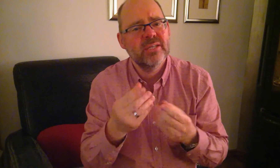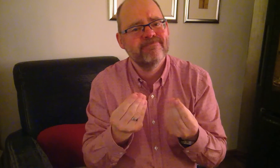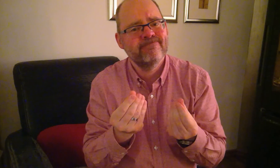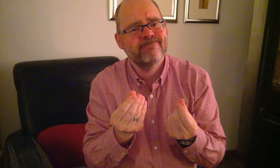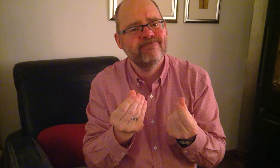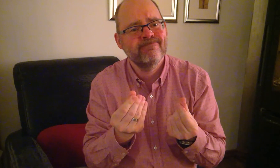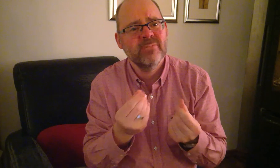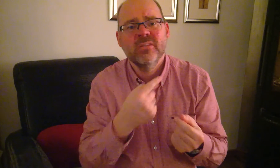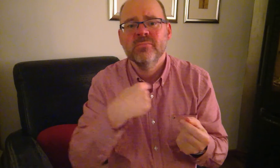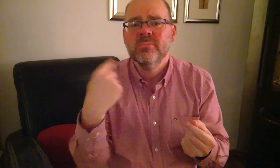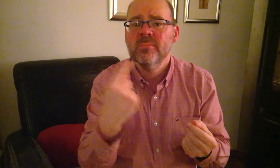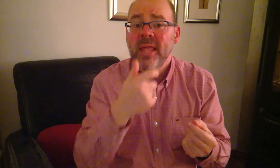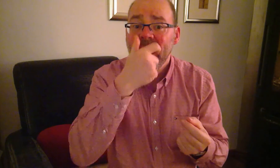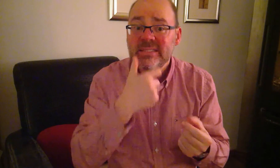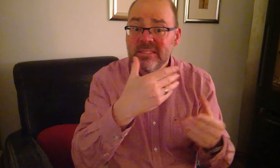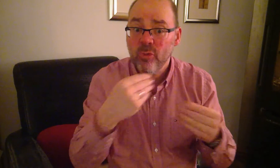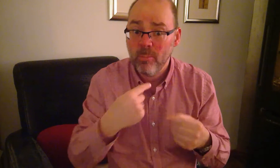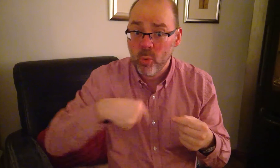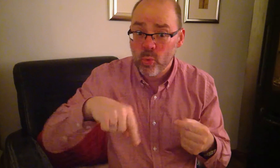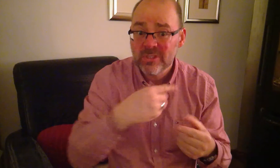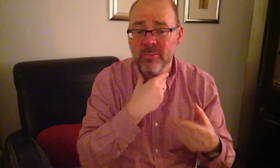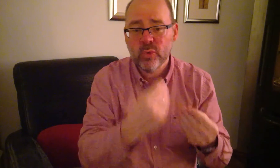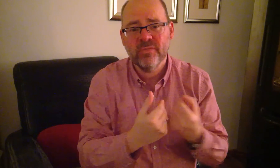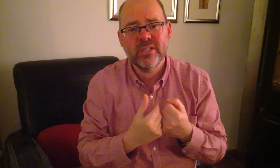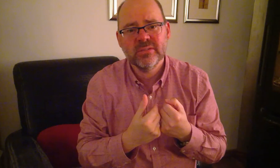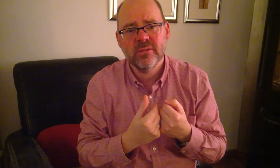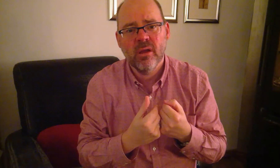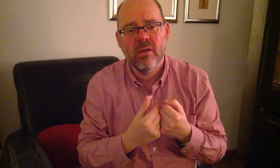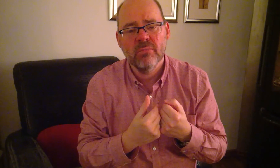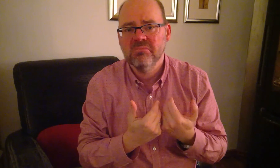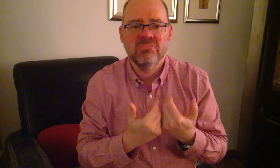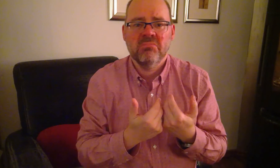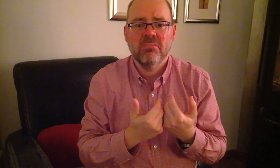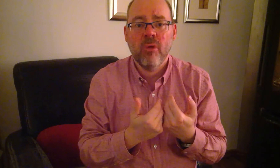Trotzdem habe ich das Gefühl, ... dass wir und unsere Bedürfnisse nicht ernst genommen wurden.